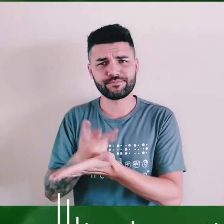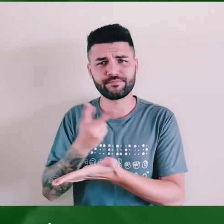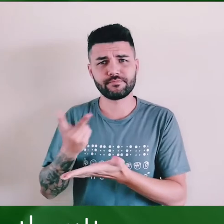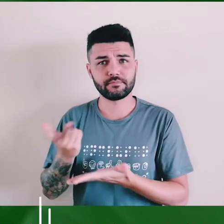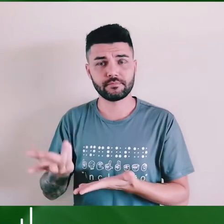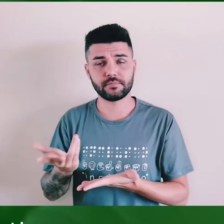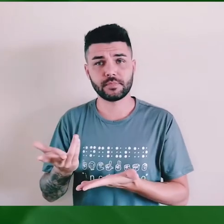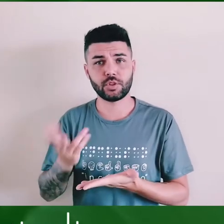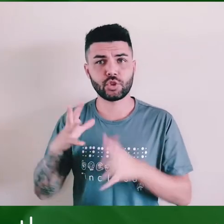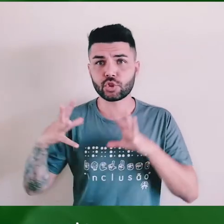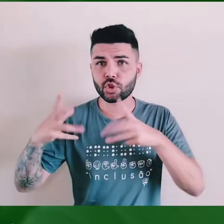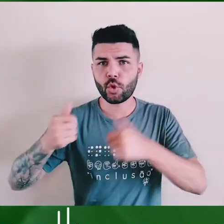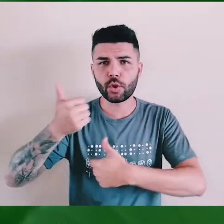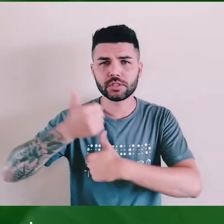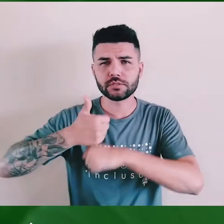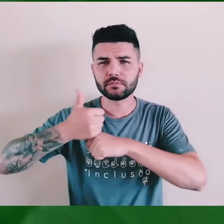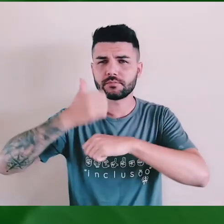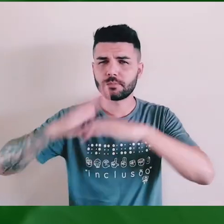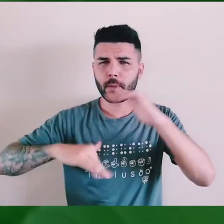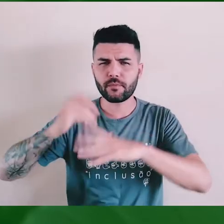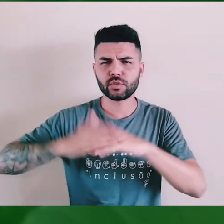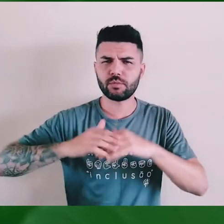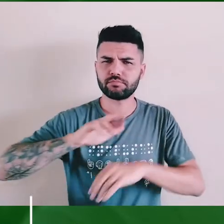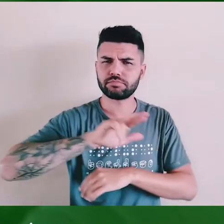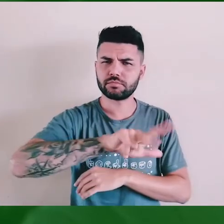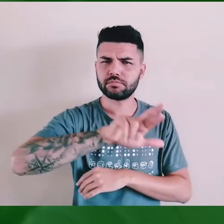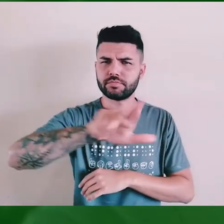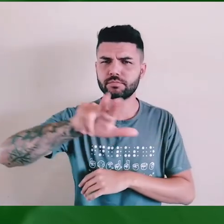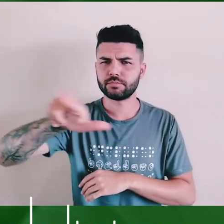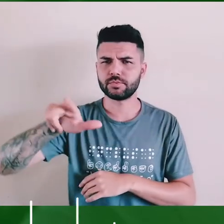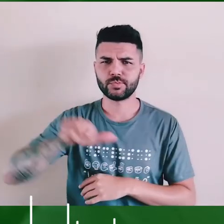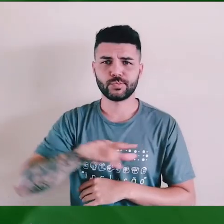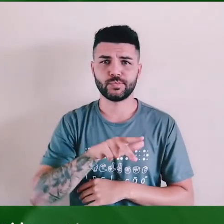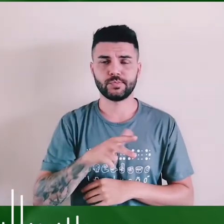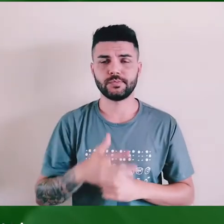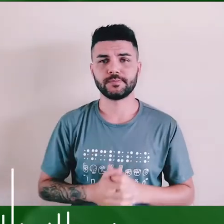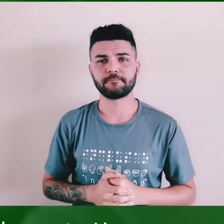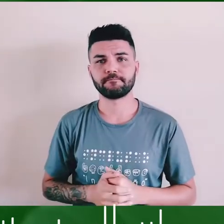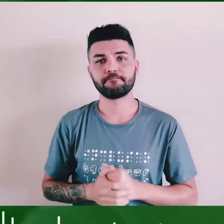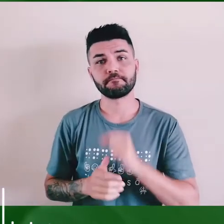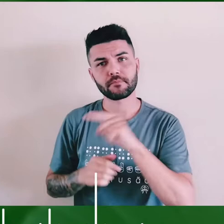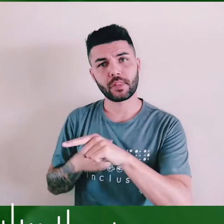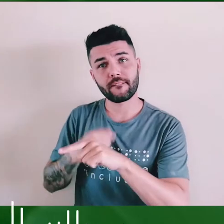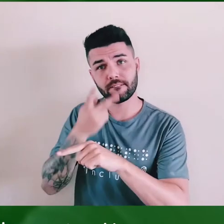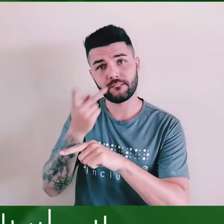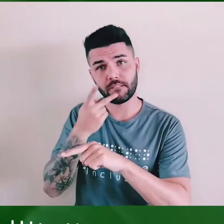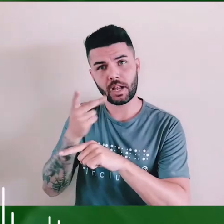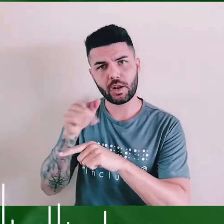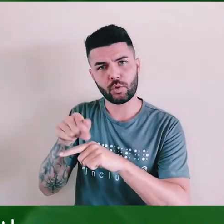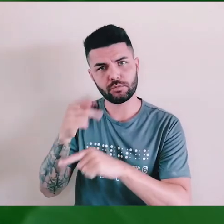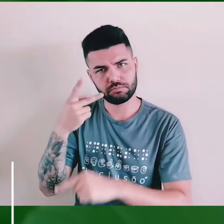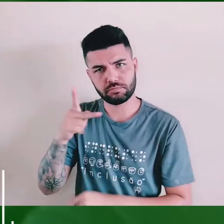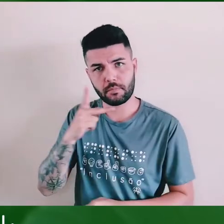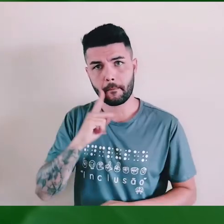mais tarde. E isso serve não só para o jornalismo né. Gabriel: É engraçado que é um ponto